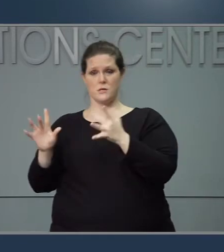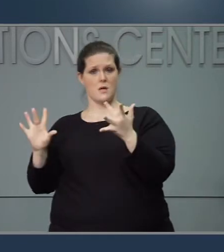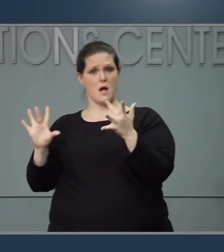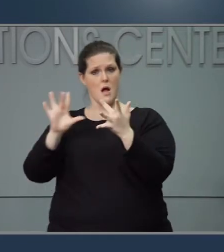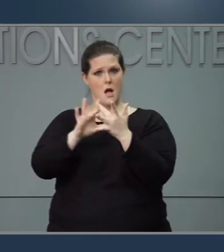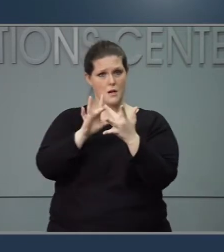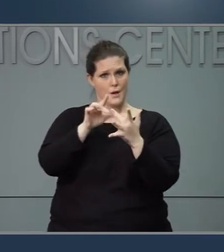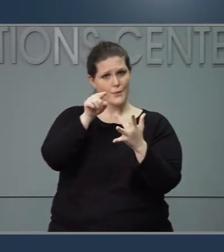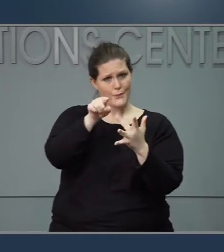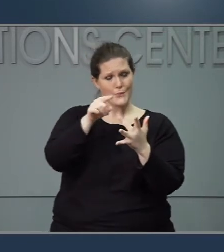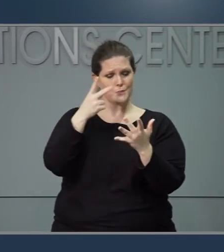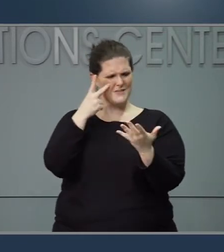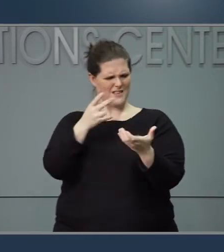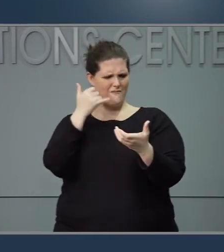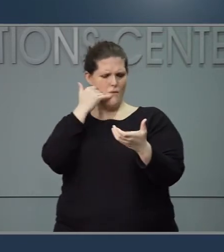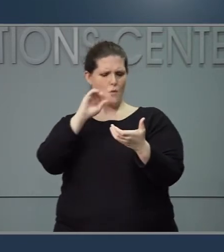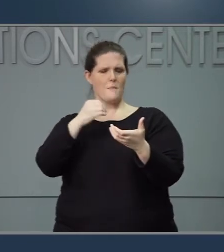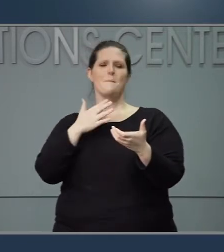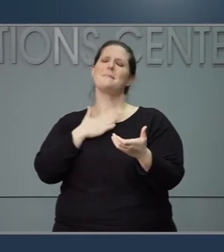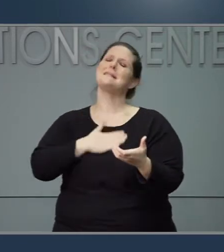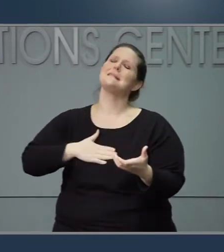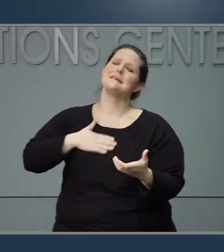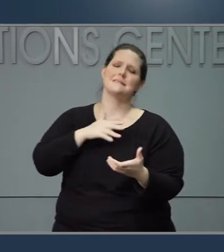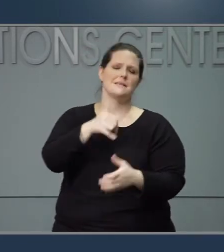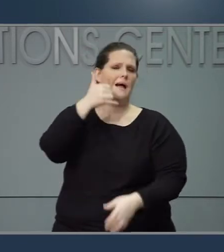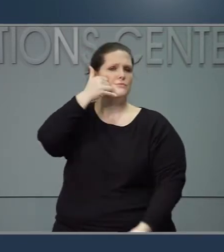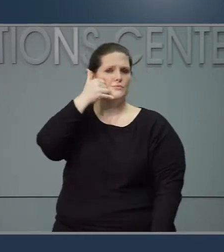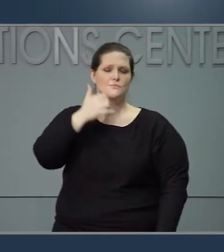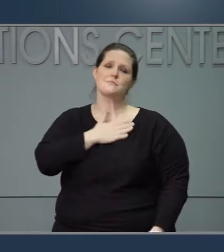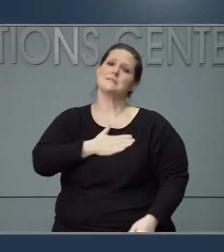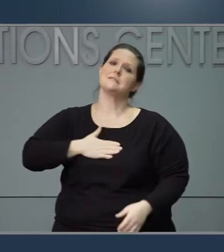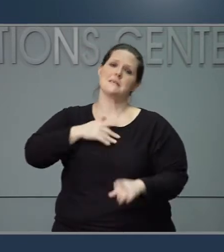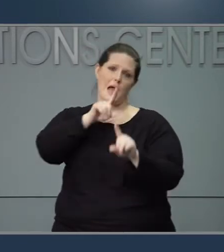TENDRÍAMOS QUE GAS FARO AHÍ GASTAR AHÍ EL TIEMPO Y LA